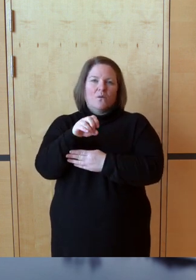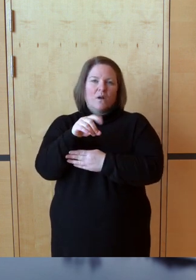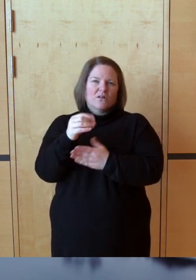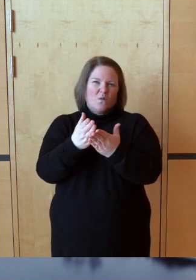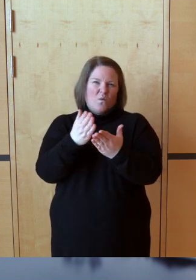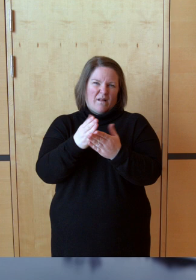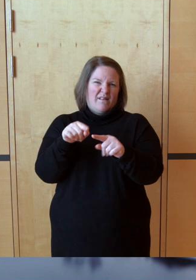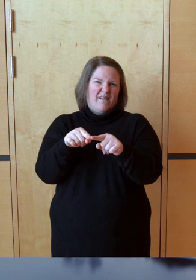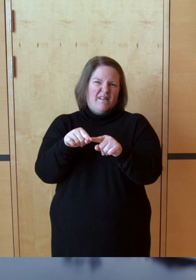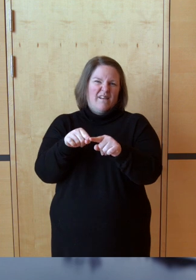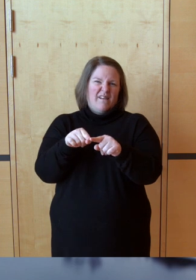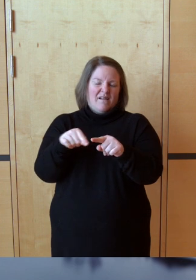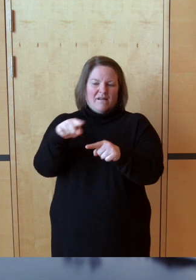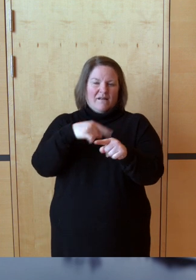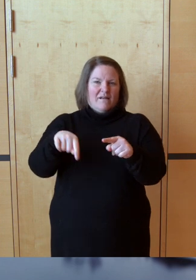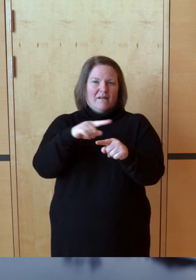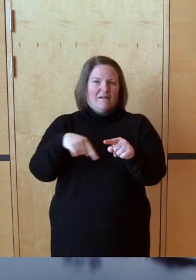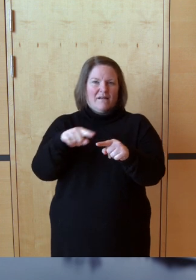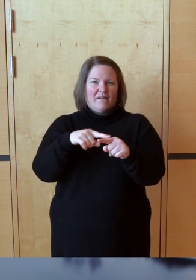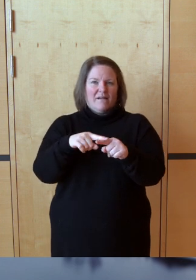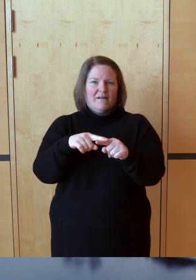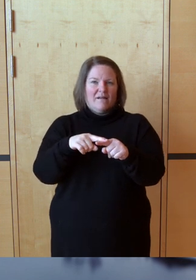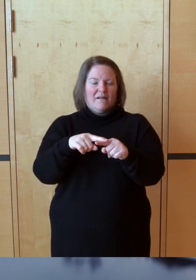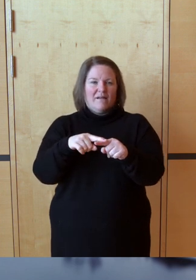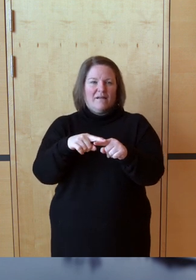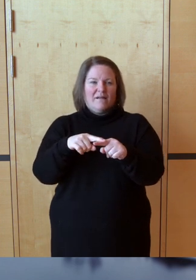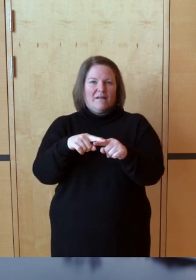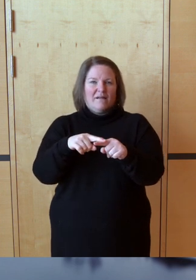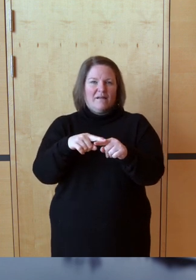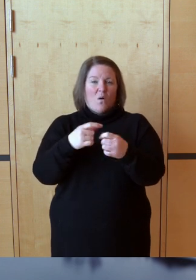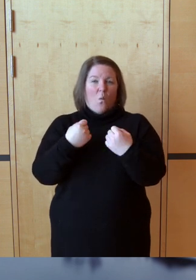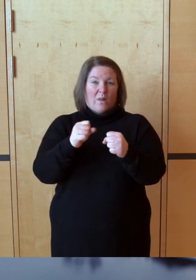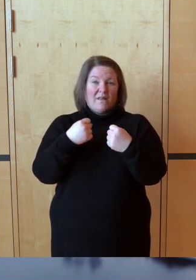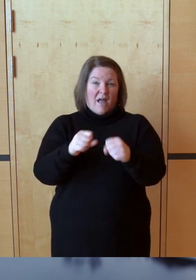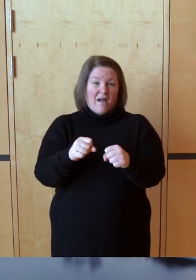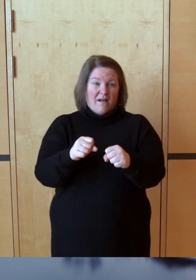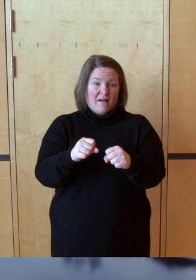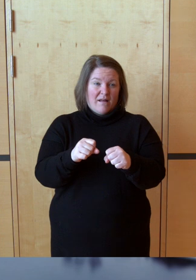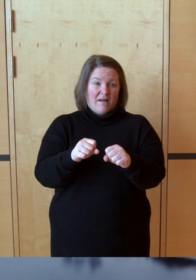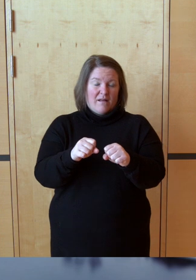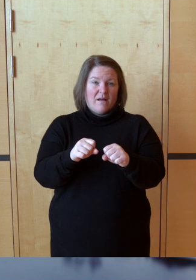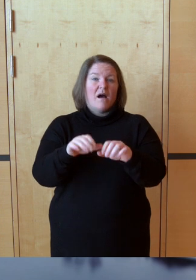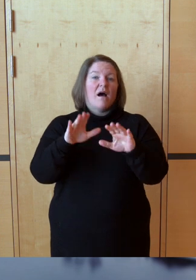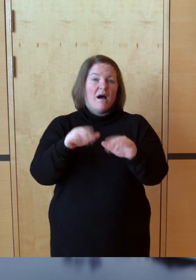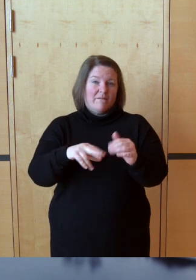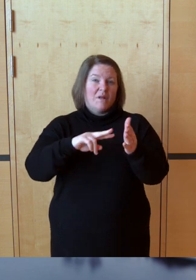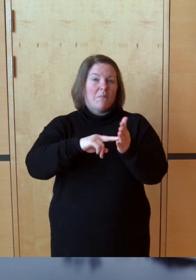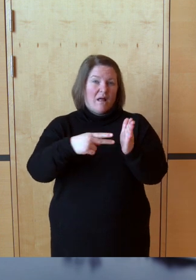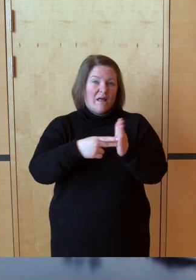De tre stora åtgärderna Det var väl länge planerat Ingo i östra Navet